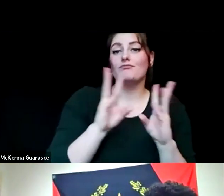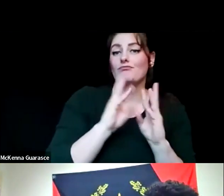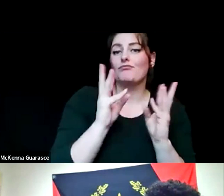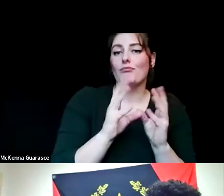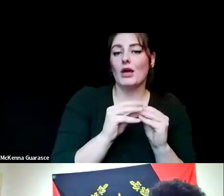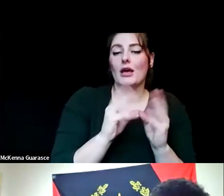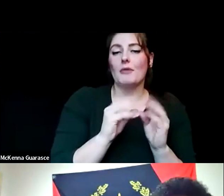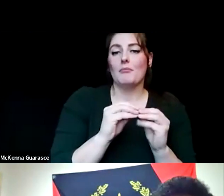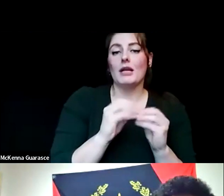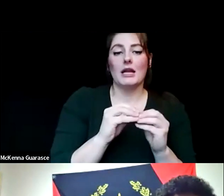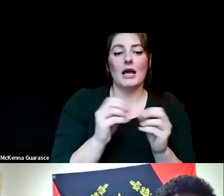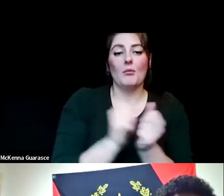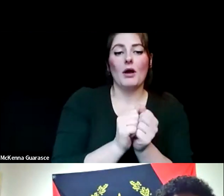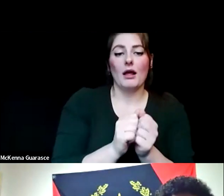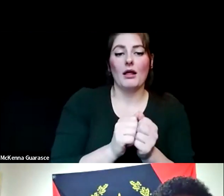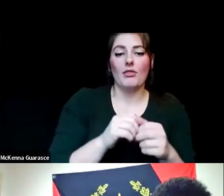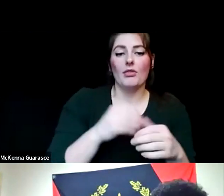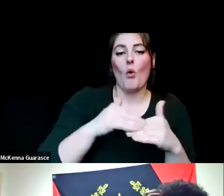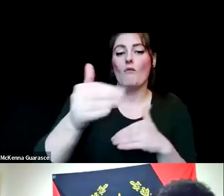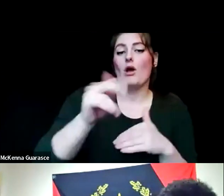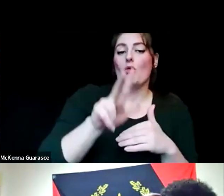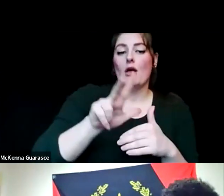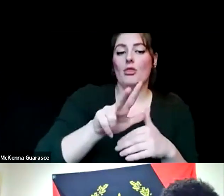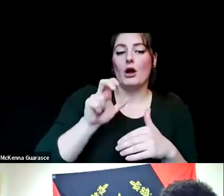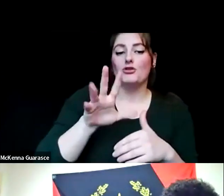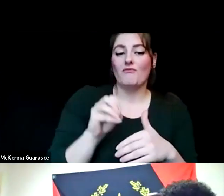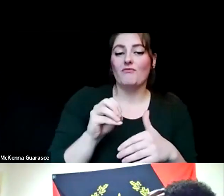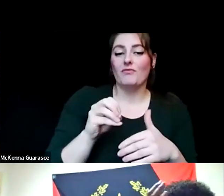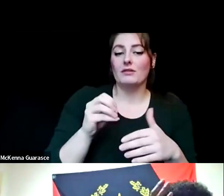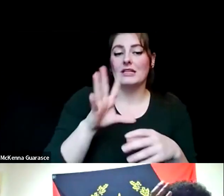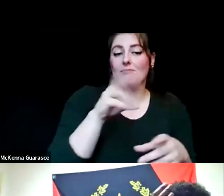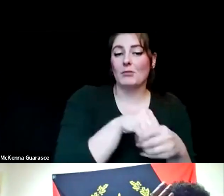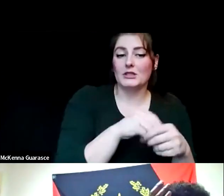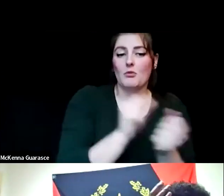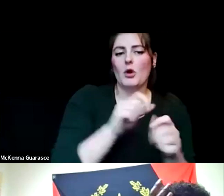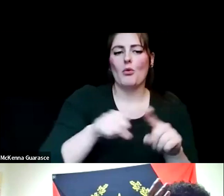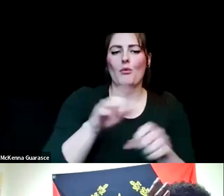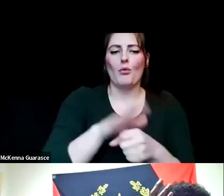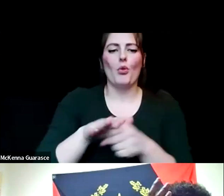en todo el país, donde hablamos de por qué esto es importante, cómo pueden hacer esto